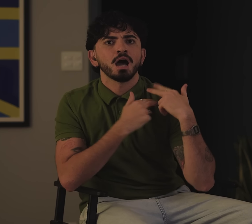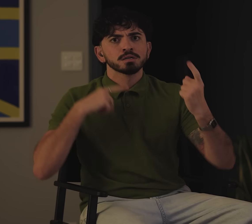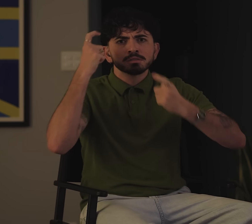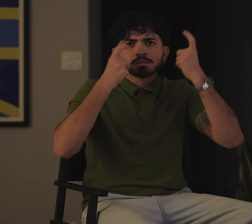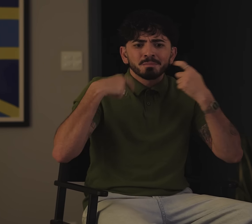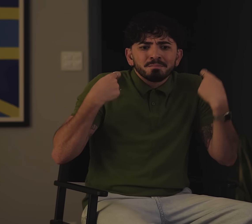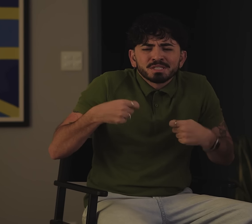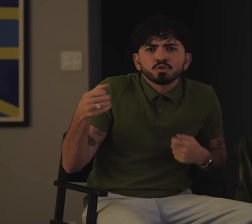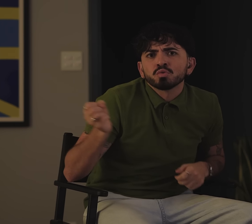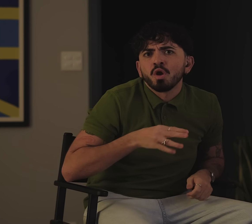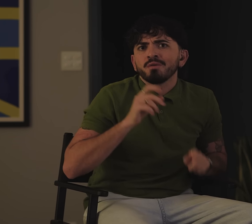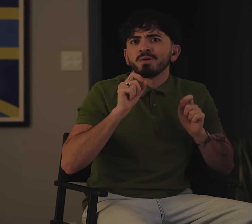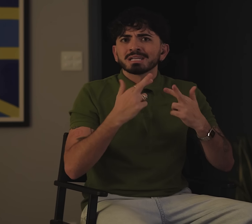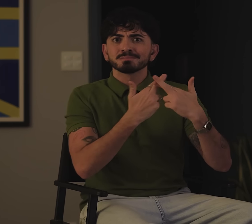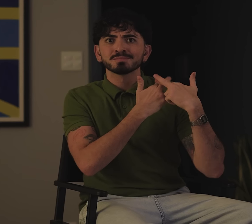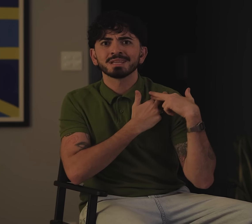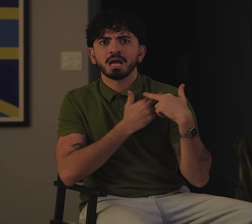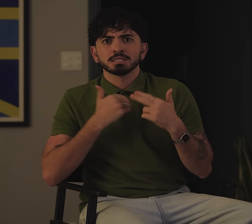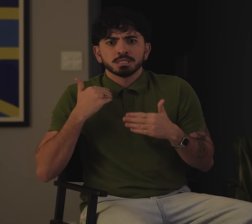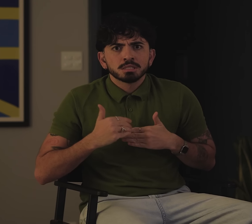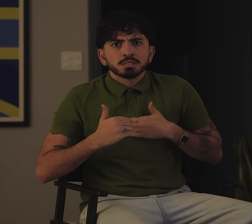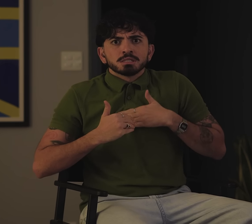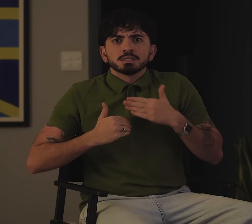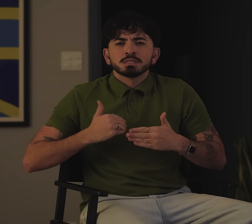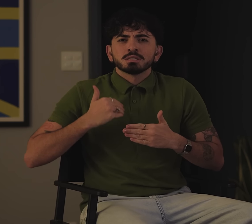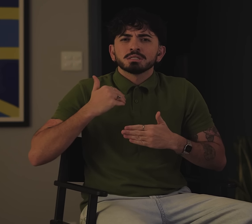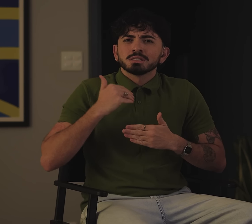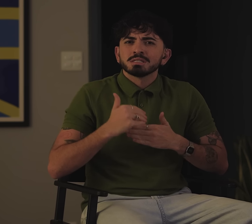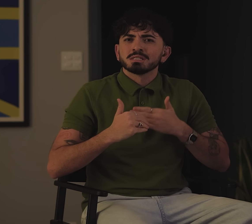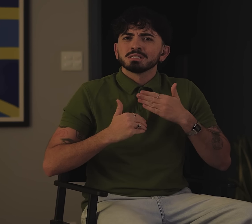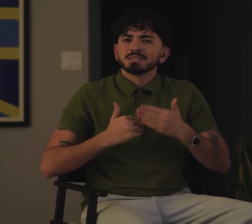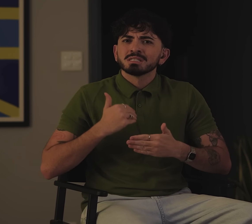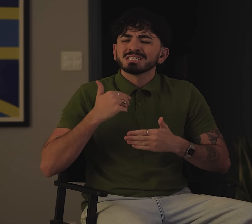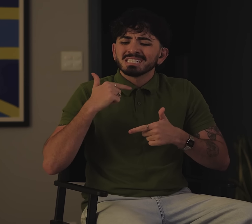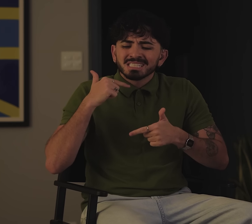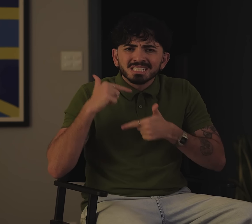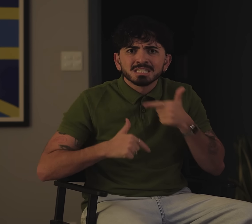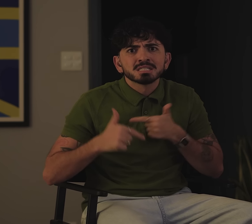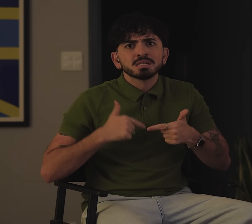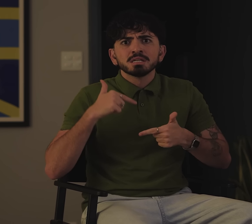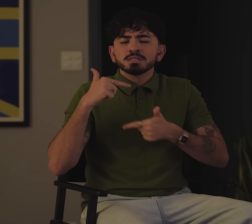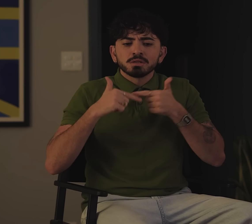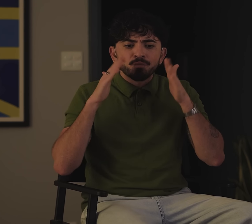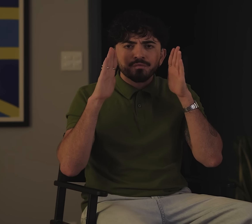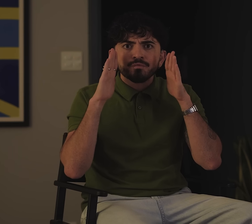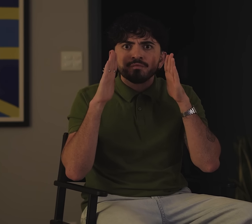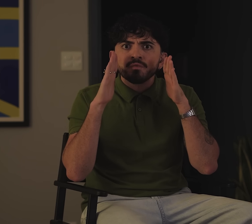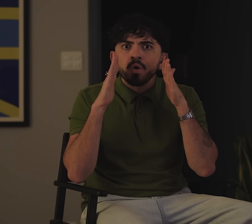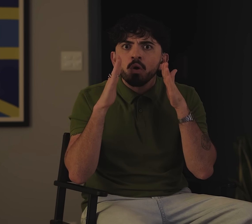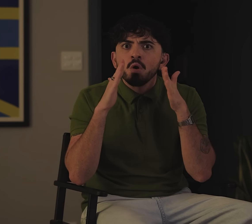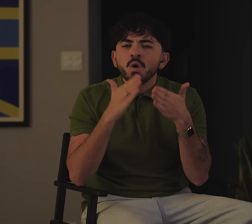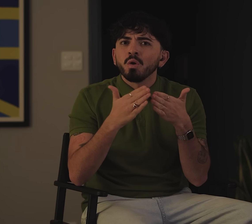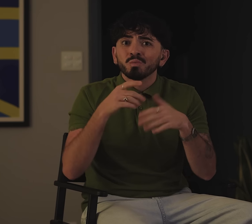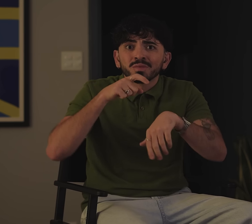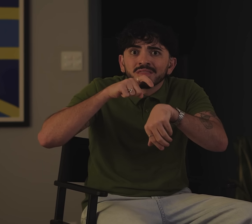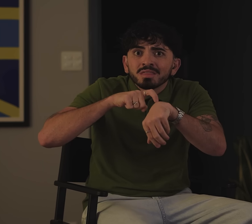“O que vamos fazer este ano?” Eu me acostumei a pensar no que poderia entregar para o público e em como continuar fazendo alguma coisa pelo povo surdo.